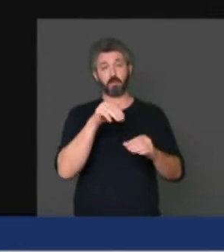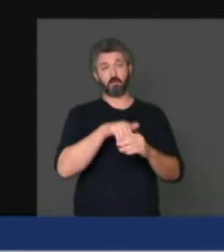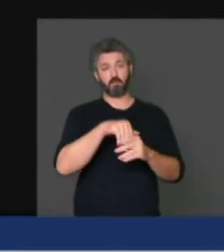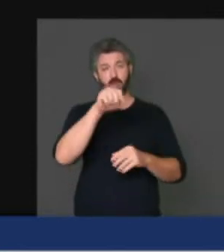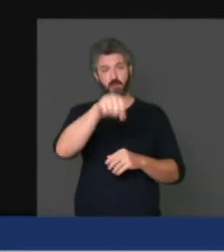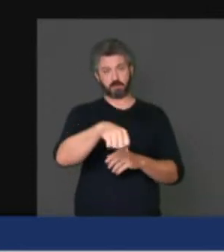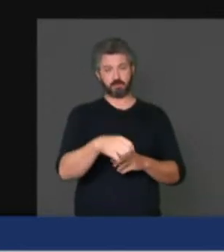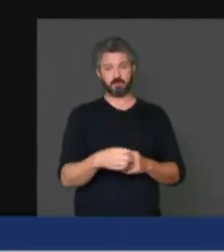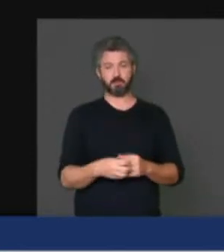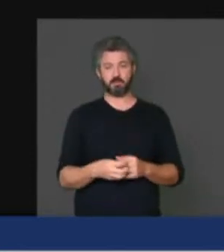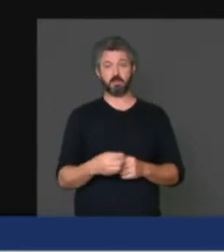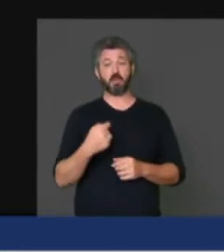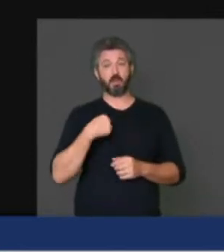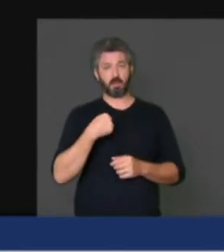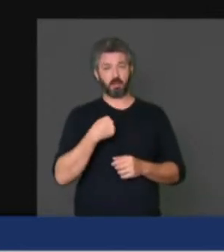O PT VOTA SIM. INCLUSIVE EU